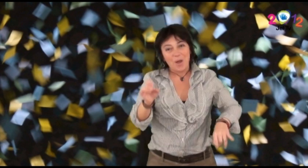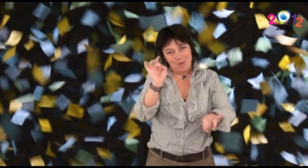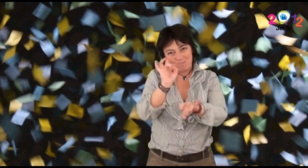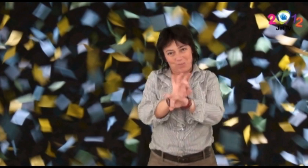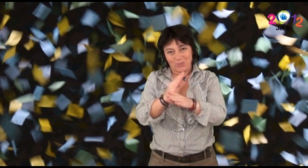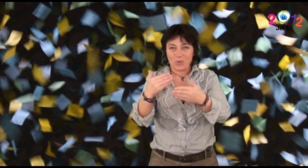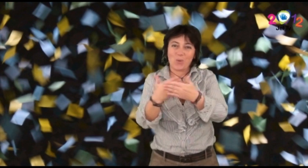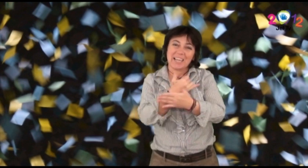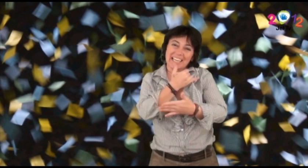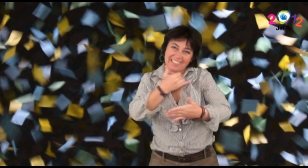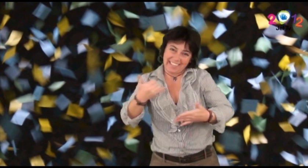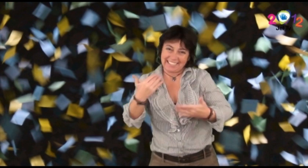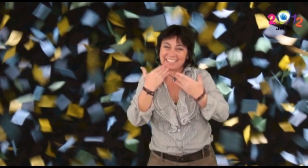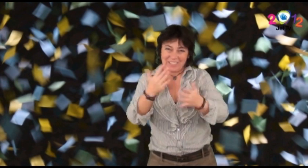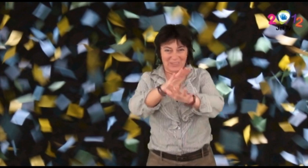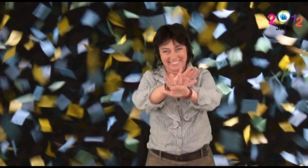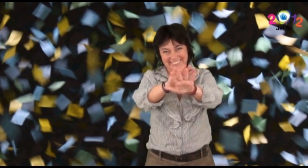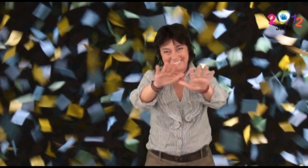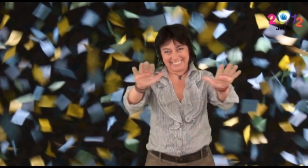Boldog új évet kívánok mindenkinek!